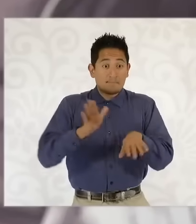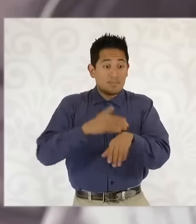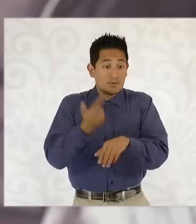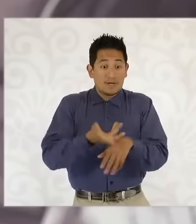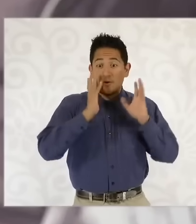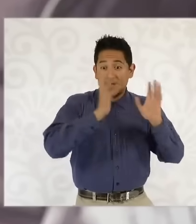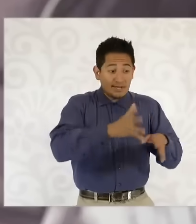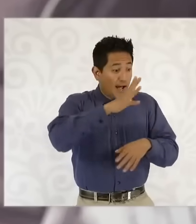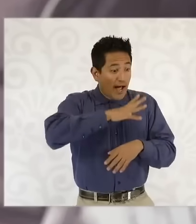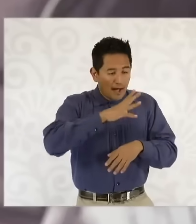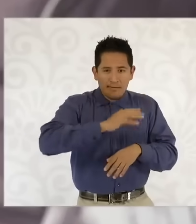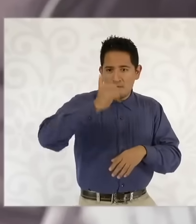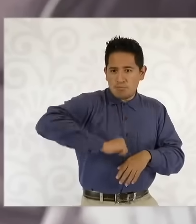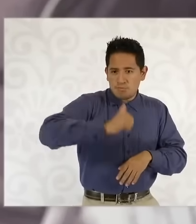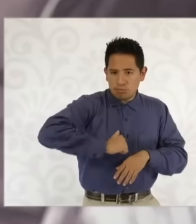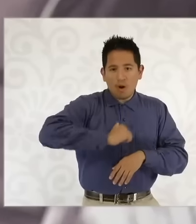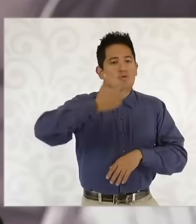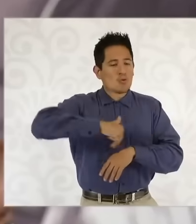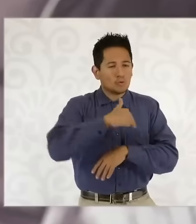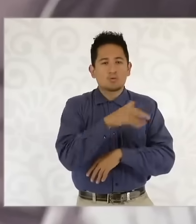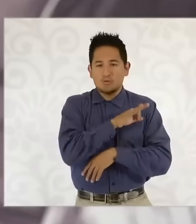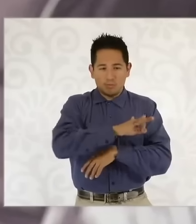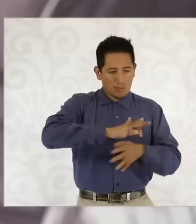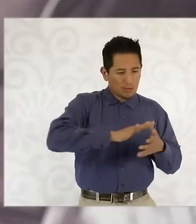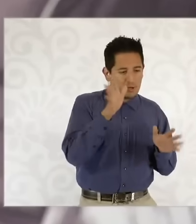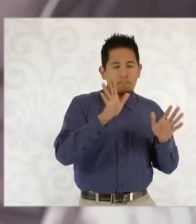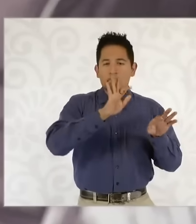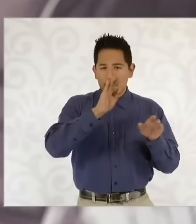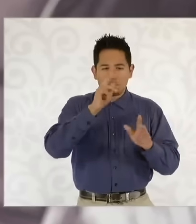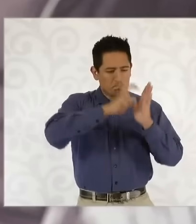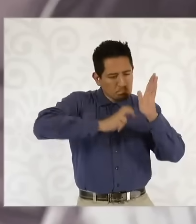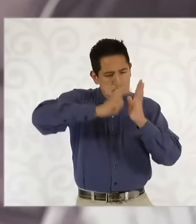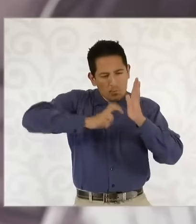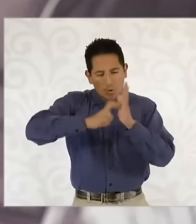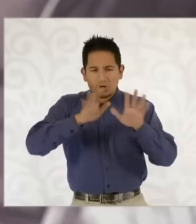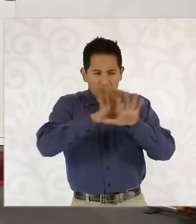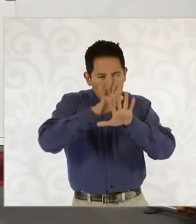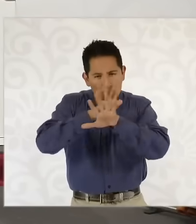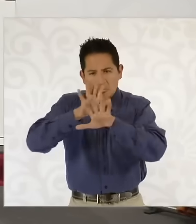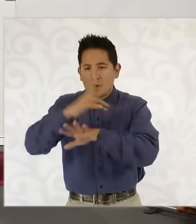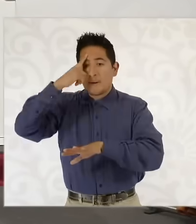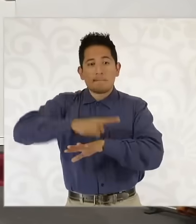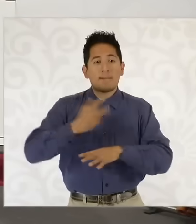para disminuir las pérdidas y las congestiones en los puntos eh eh más importantes del país y